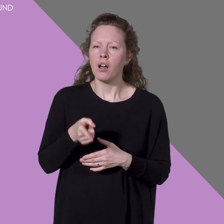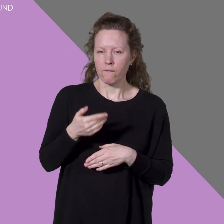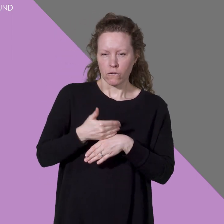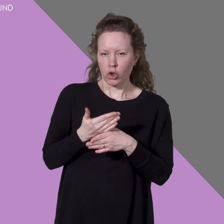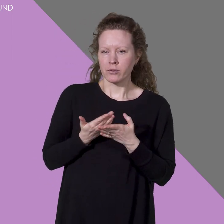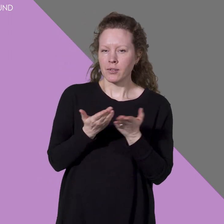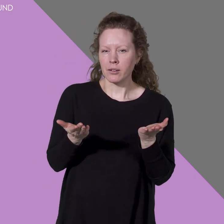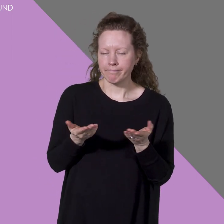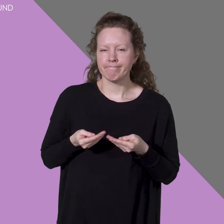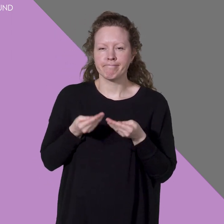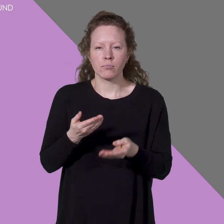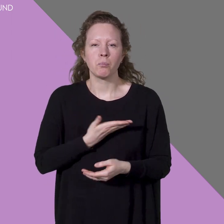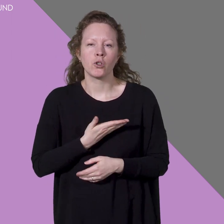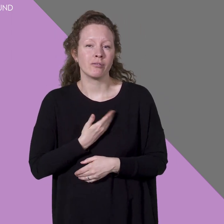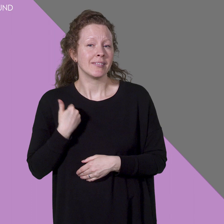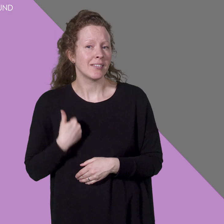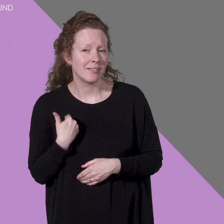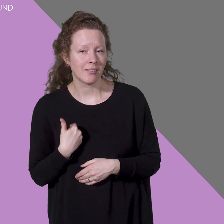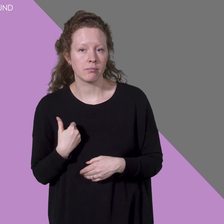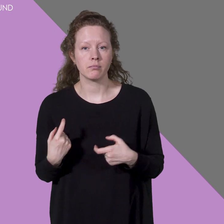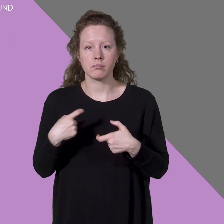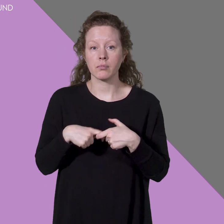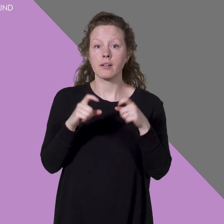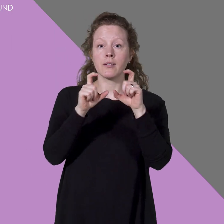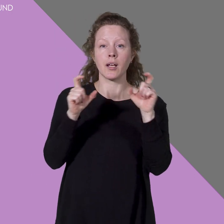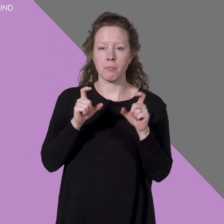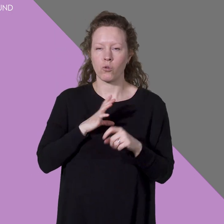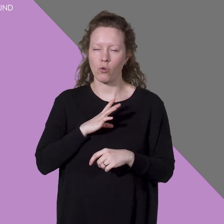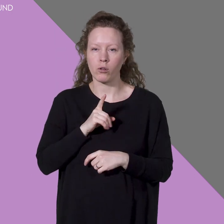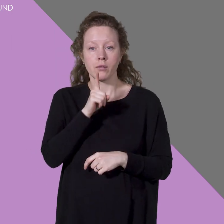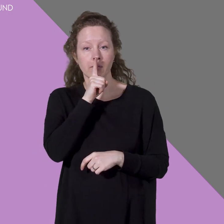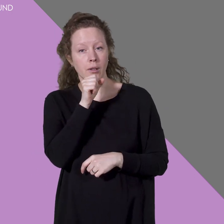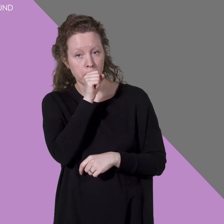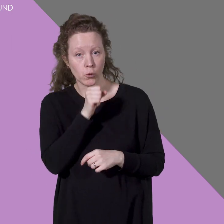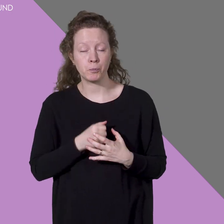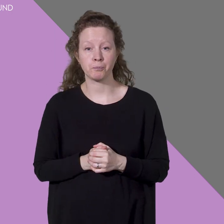Den är en gripande föreställning om ett tabubelagt ämne, -